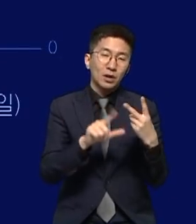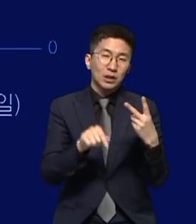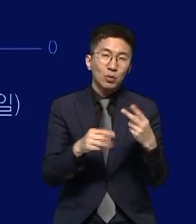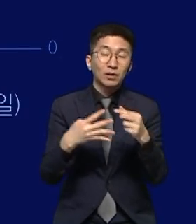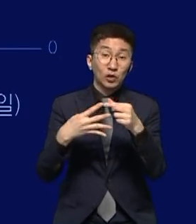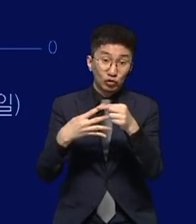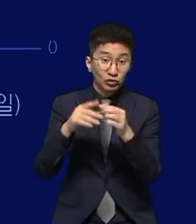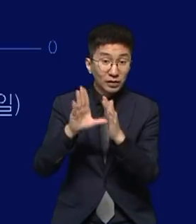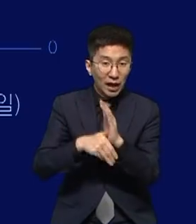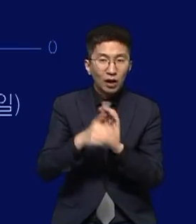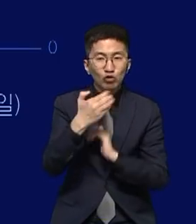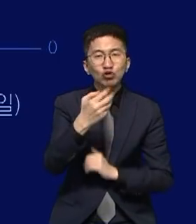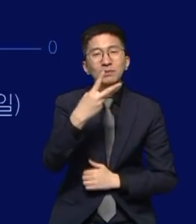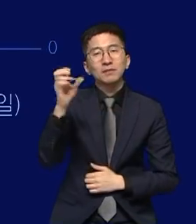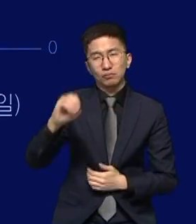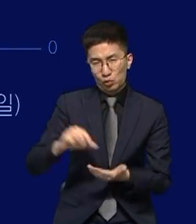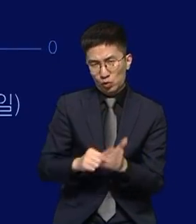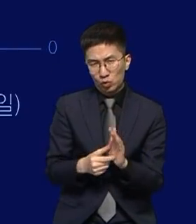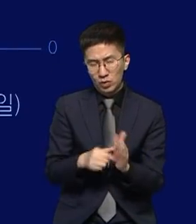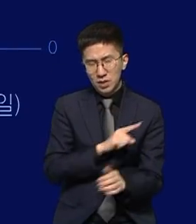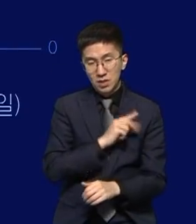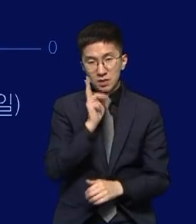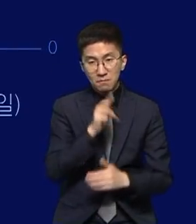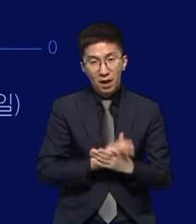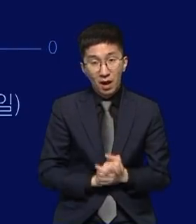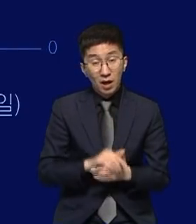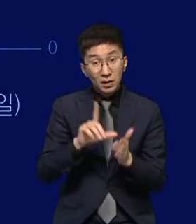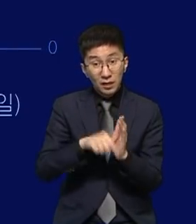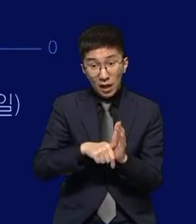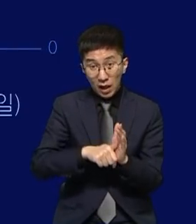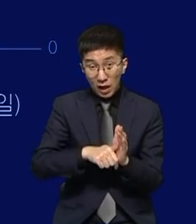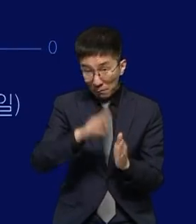치솟았습니다. 이 기간 누적 확진자가 100만 명을